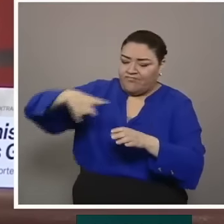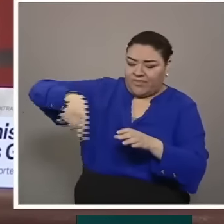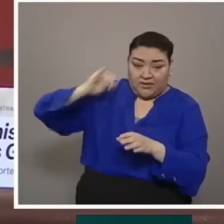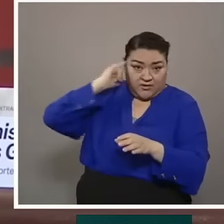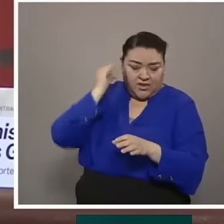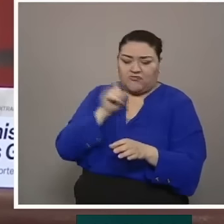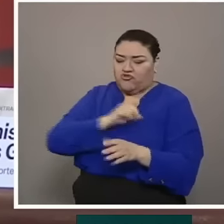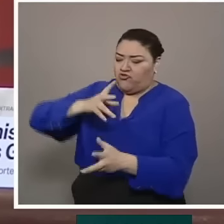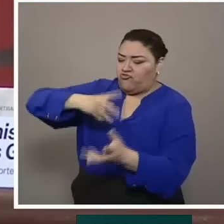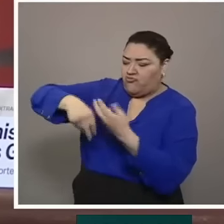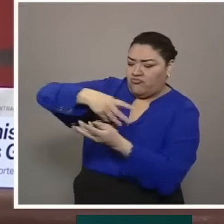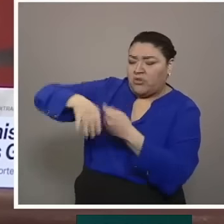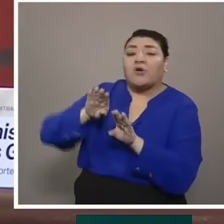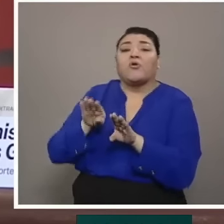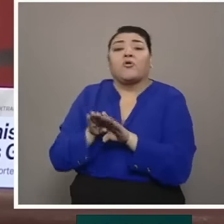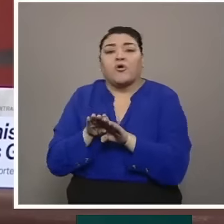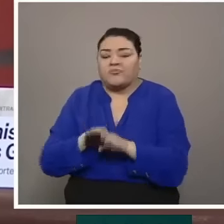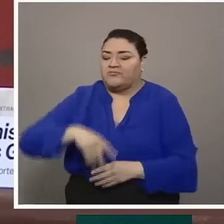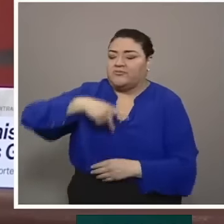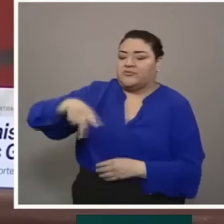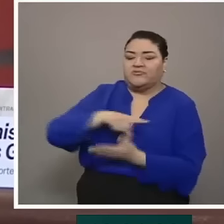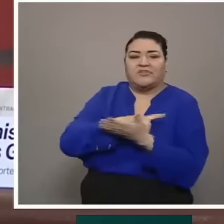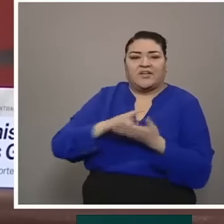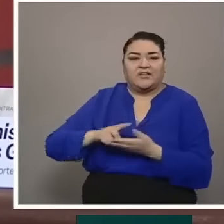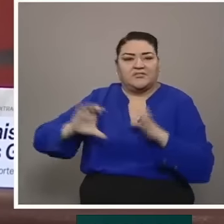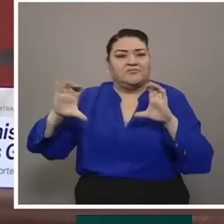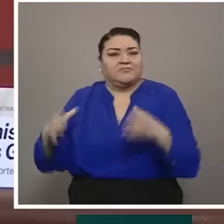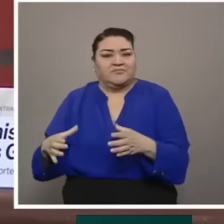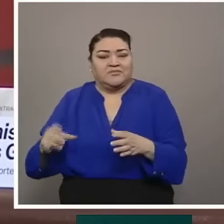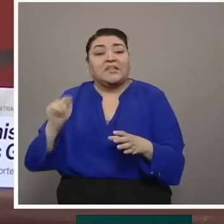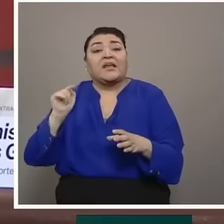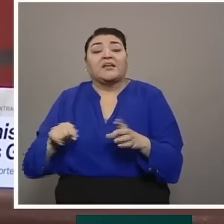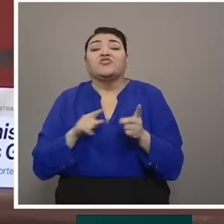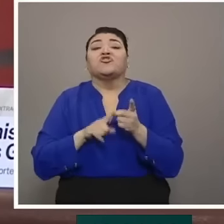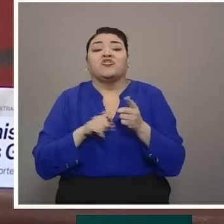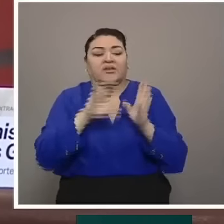la protección de los derechos colectivos reconocidos en la Convención Americana.